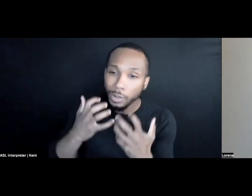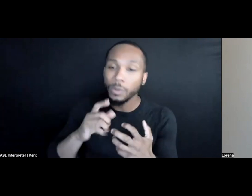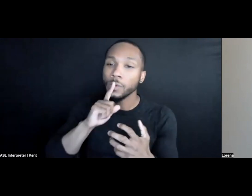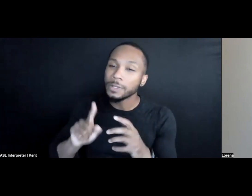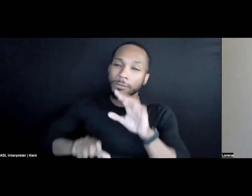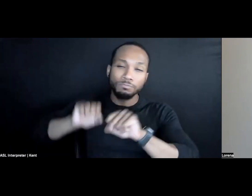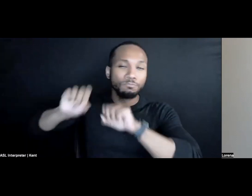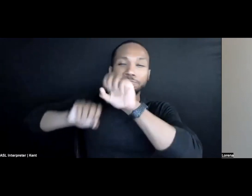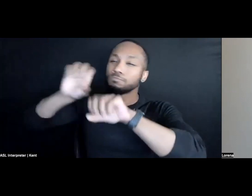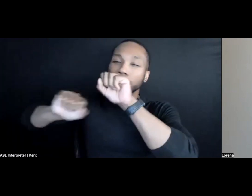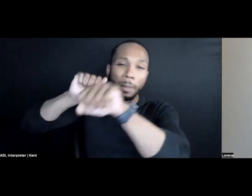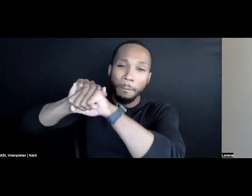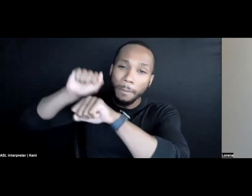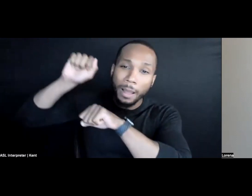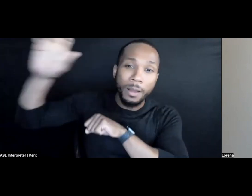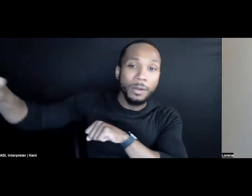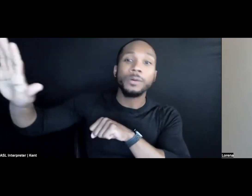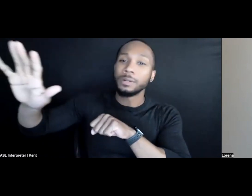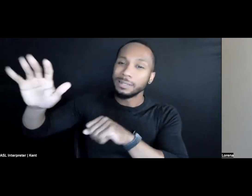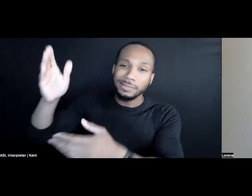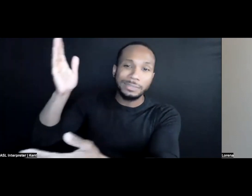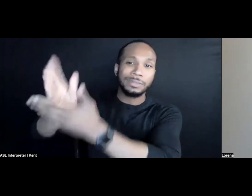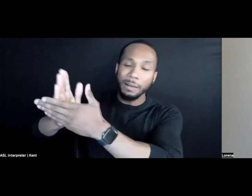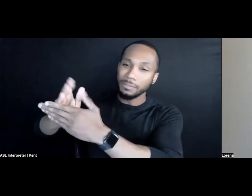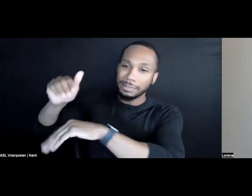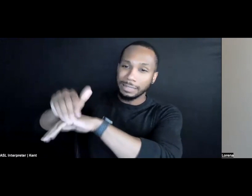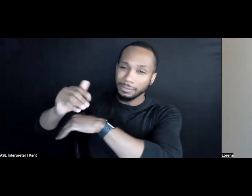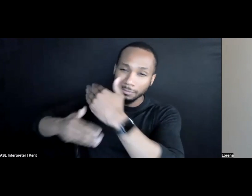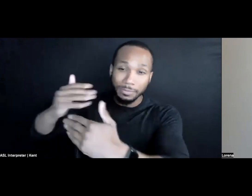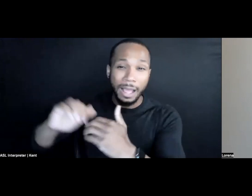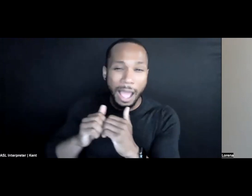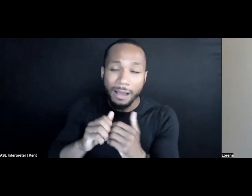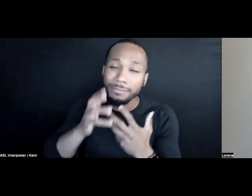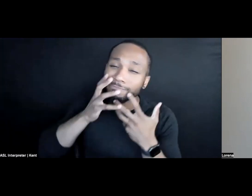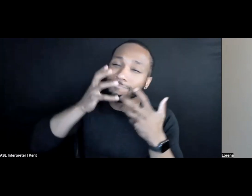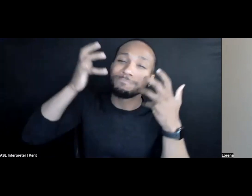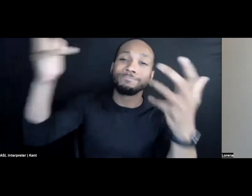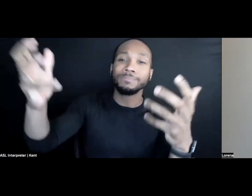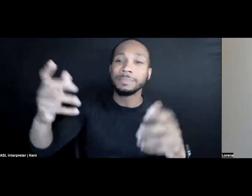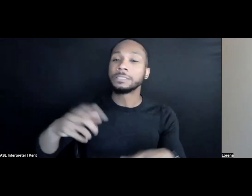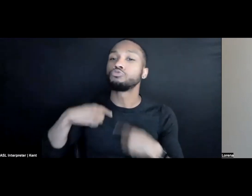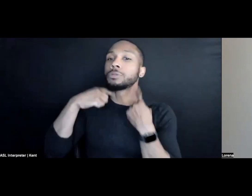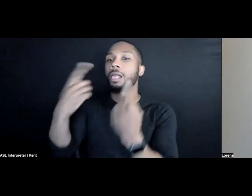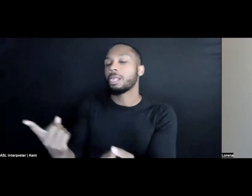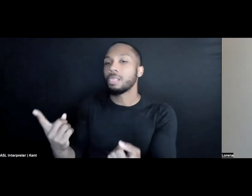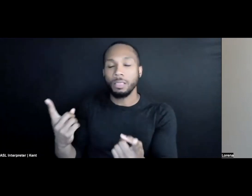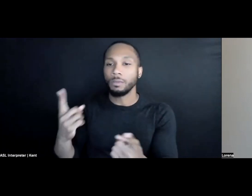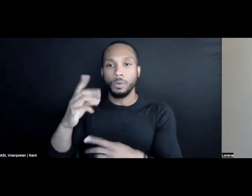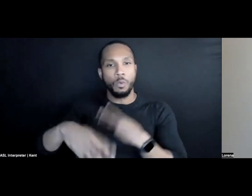Y paró el avance de la noche con un grito para decirle lo infeliz que hacía a todo el pueblo.